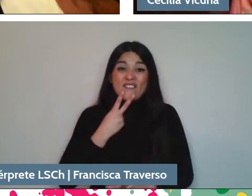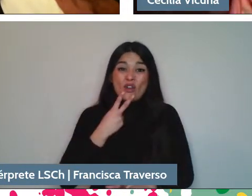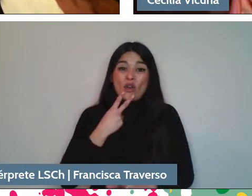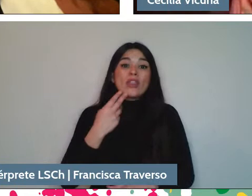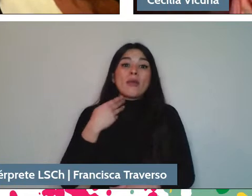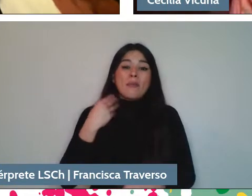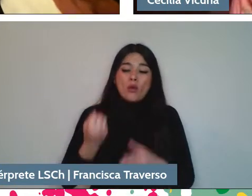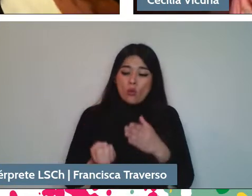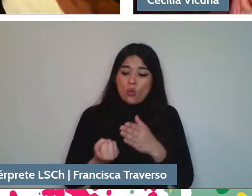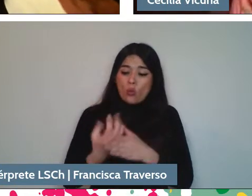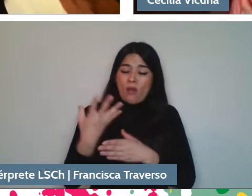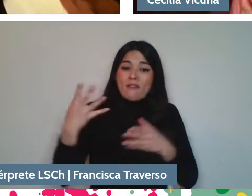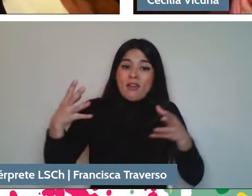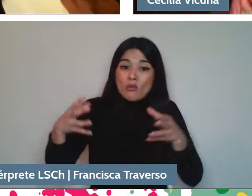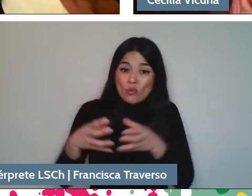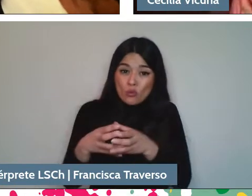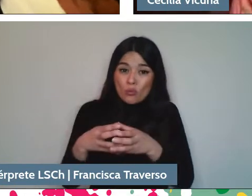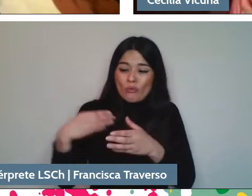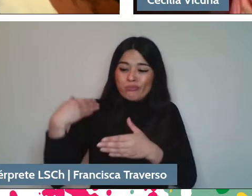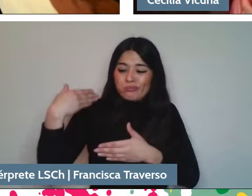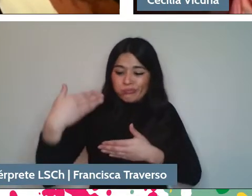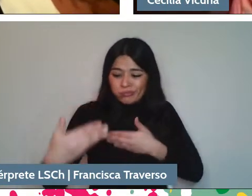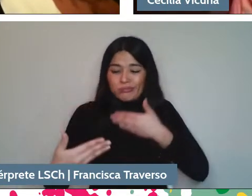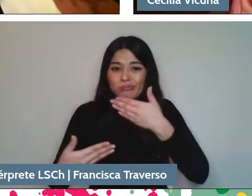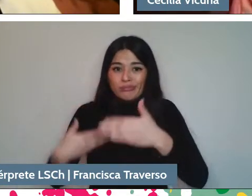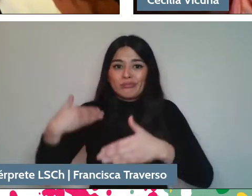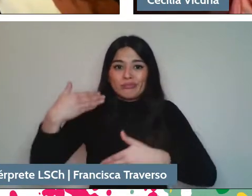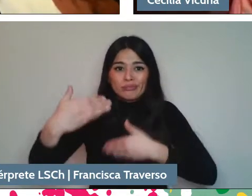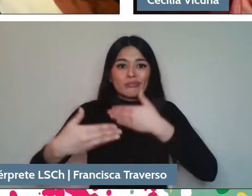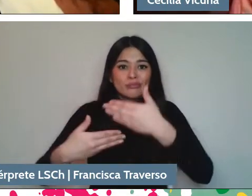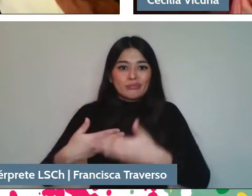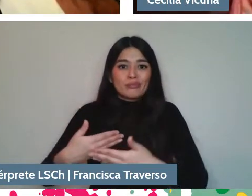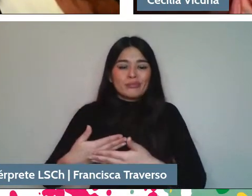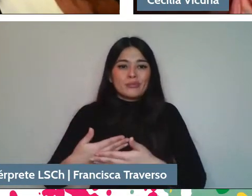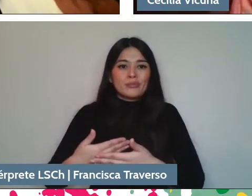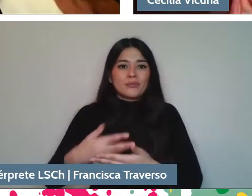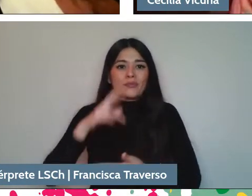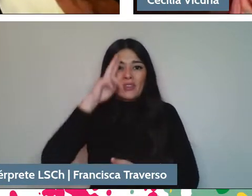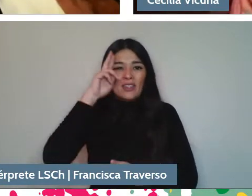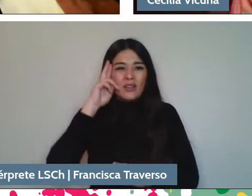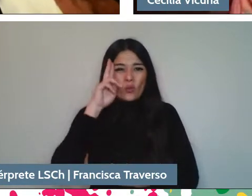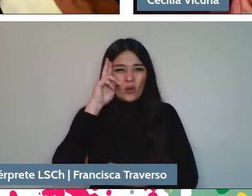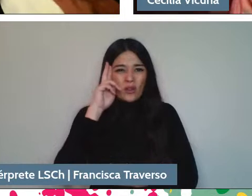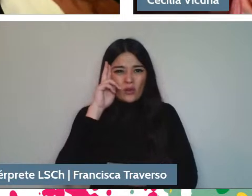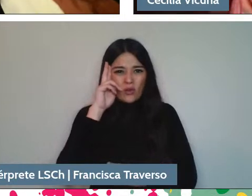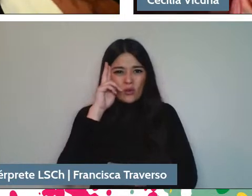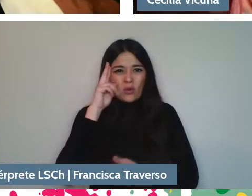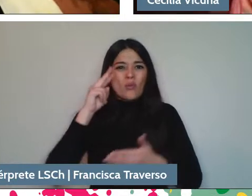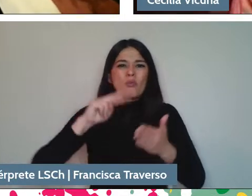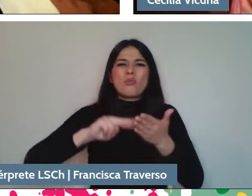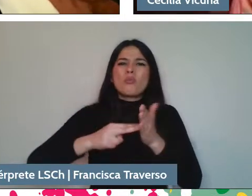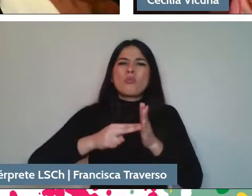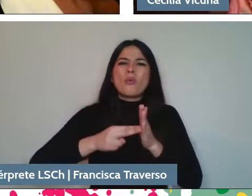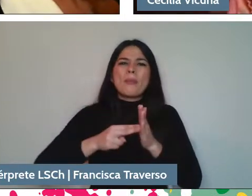Y en el lenguaje, las formas sociales de ser. Probablemente son problemas parecidos a los que estamos viviendo.